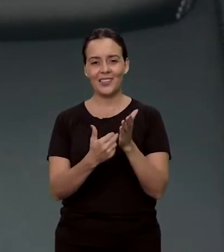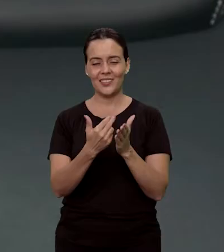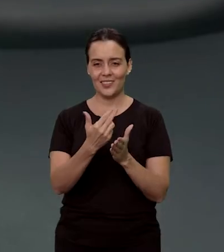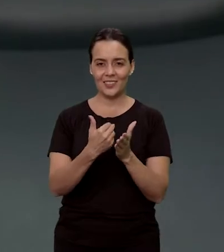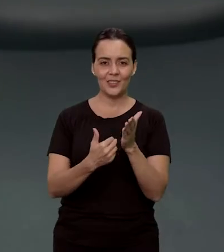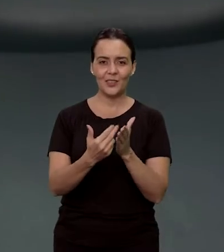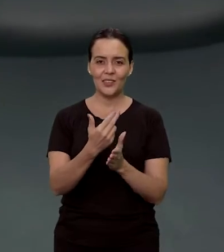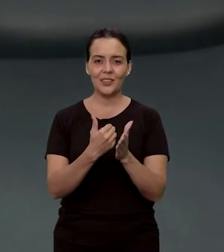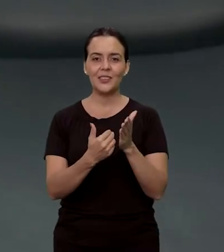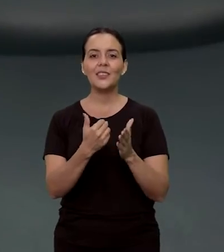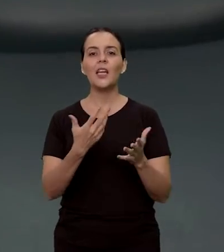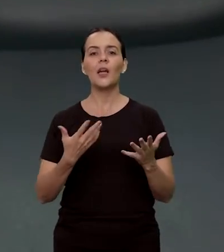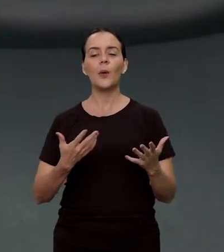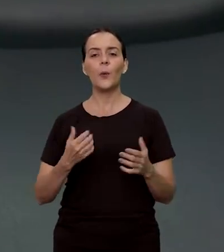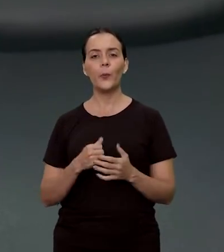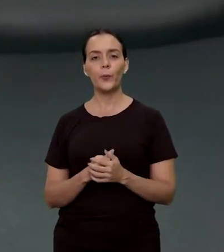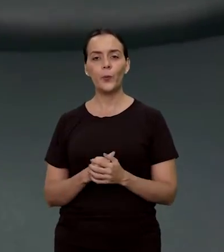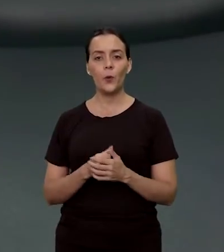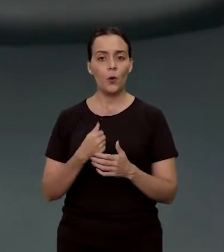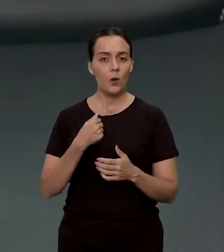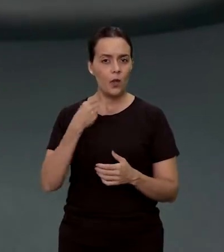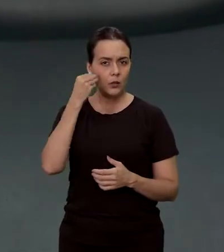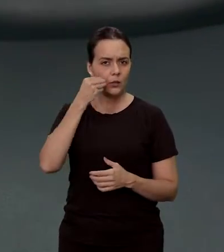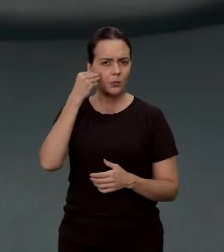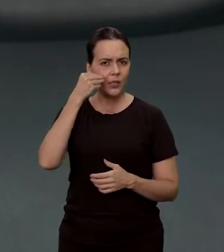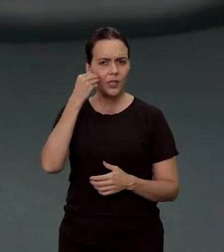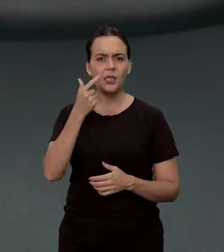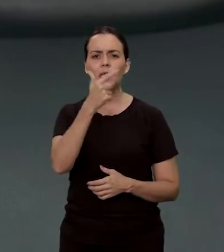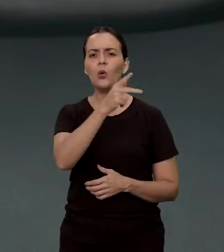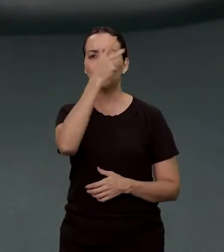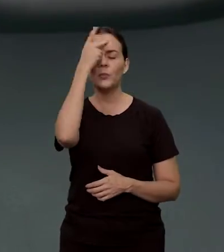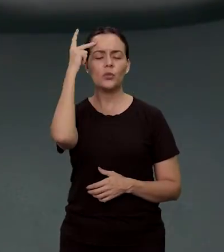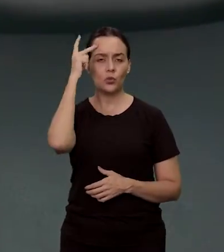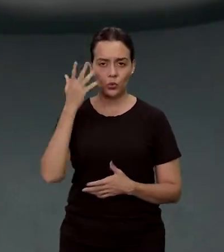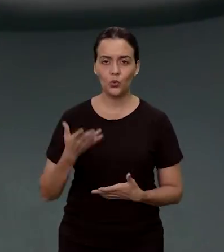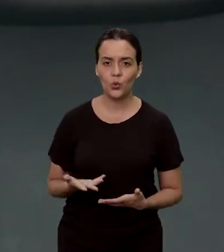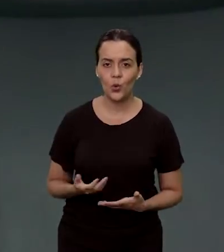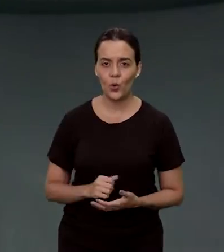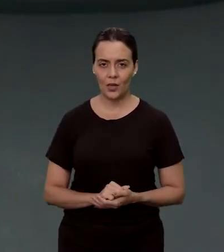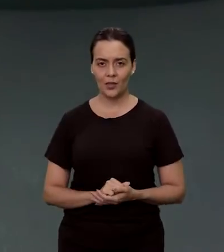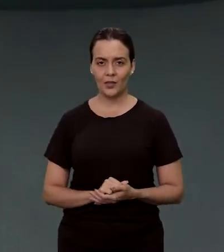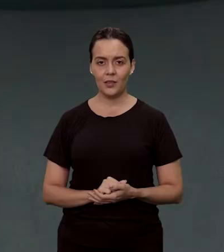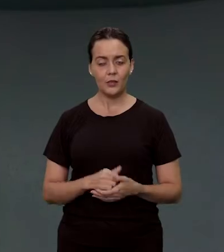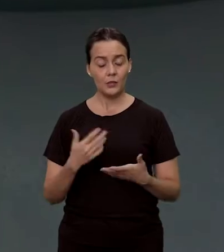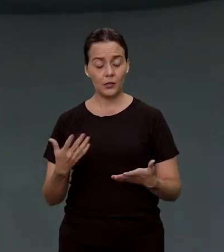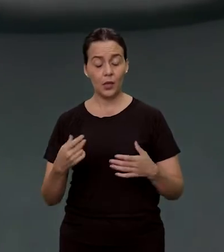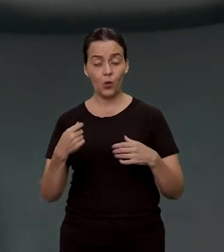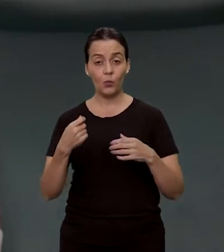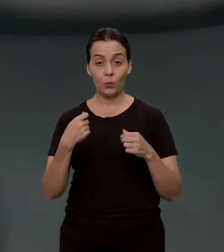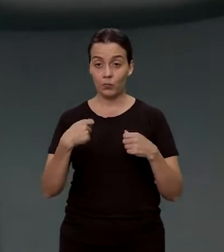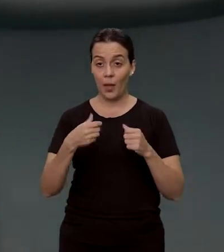estudou a ideia da experiência do usuário, no design. O design, ele é baseado nisso.